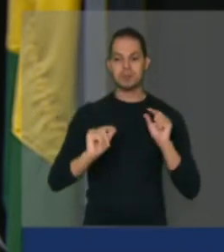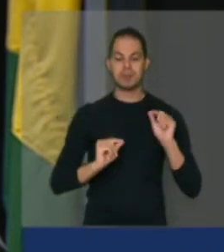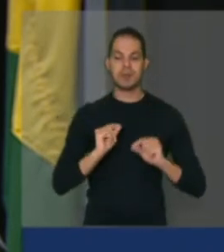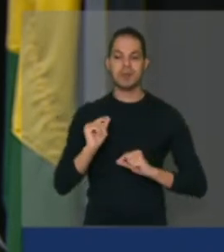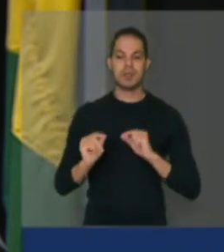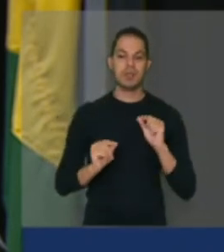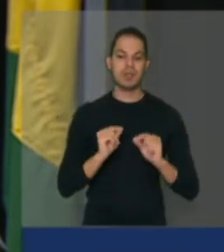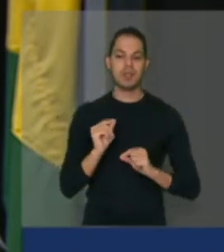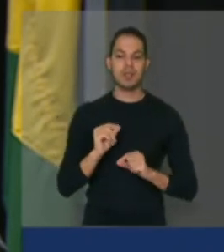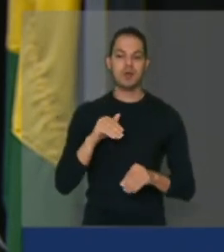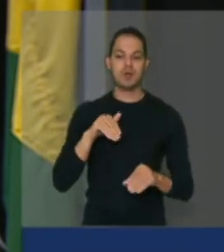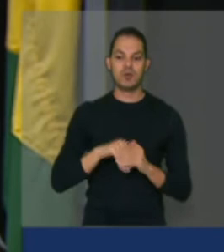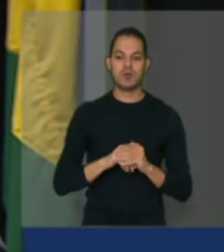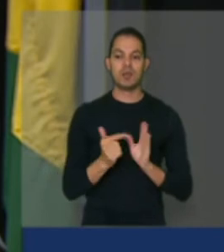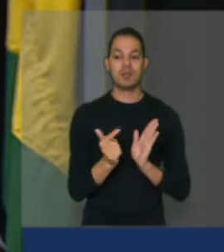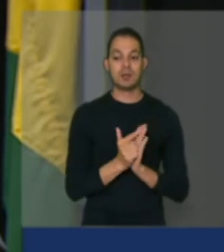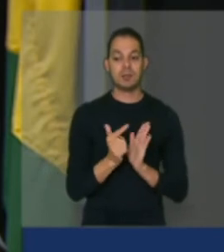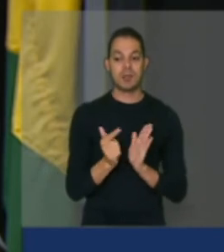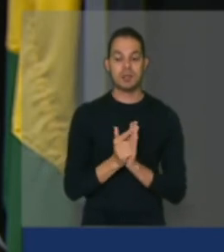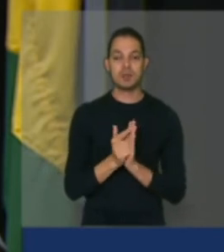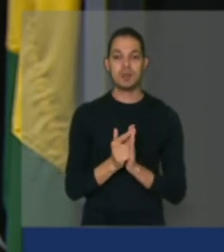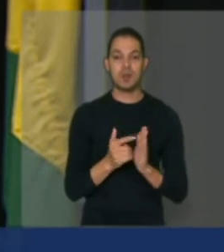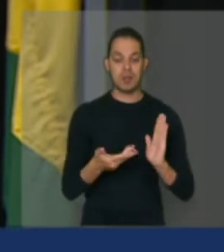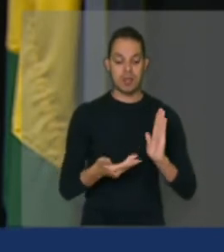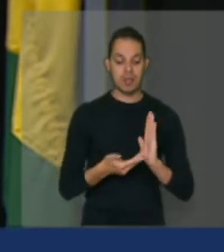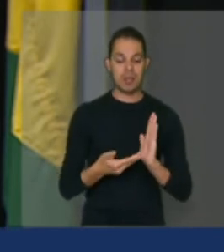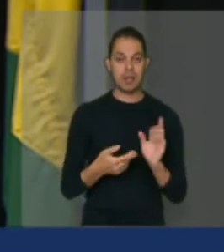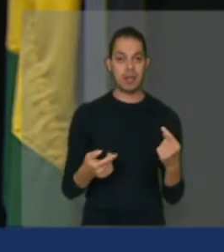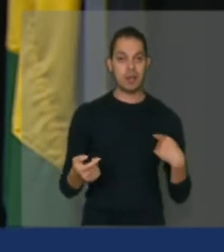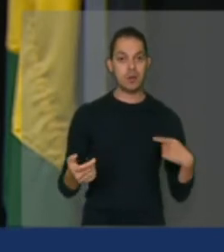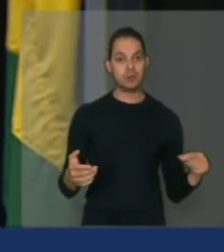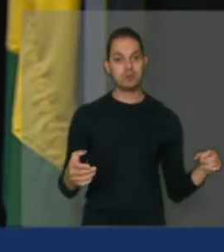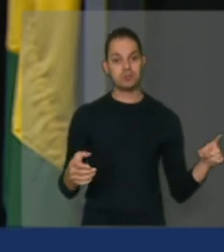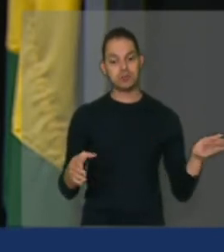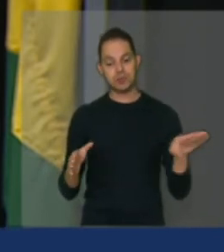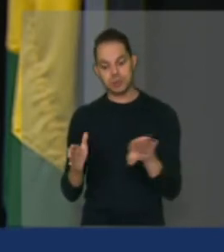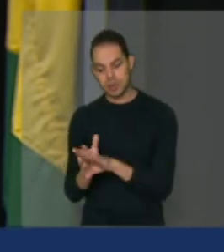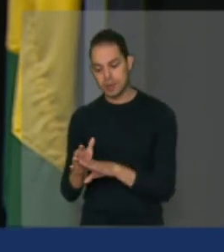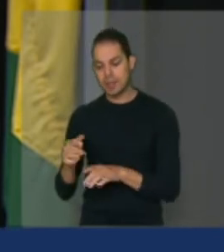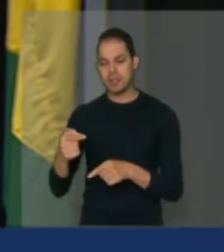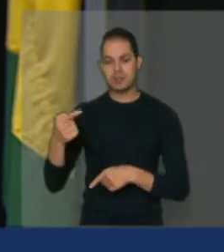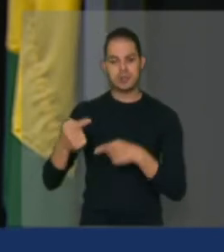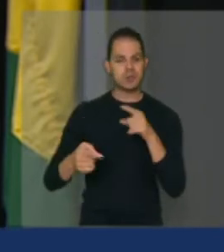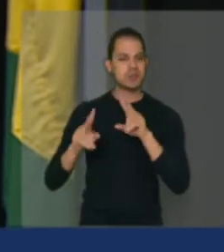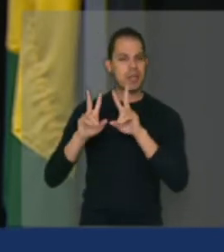PRINCIPAL FOI JUSTAMENTE A QUESTÃO DO VOTO IMPRESSO. EU VIM PARA CÁ PARA ESSA CASA, SENHOR PRESIDENTE, PARA DISCUTIR TODOS OS TEMAS E EM NENHUM TEMA EU QUERO FICAR EM